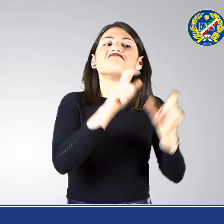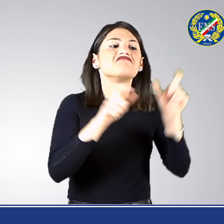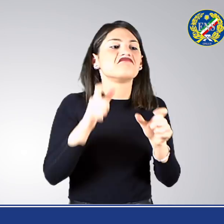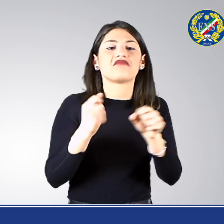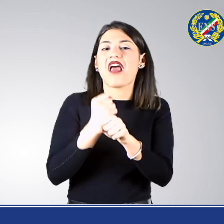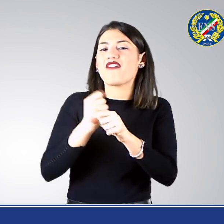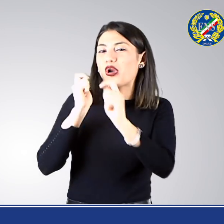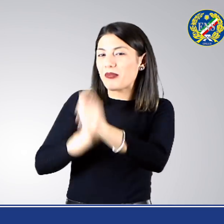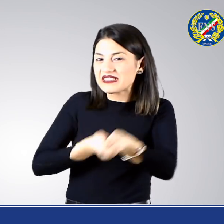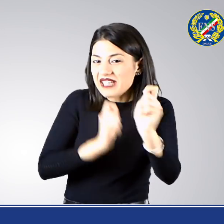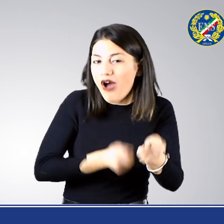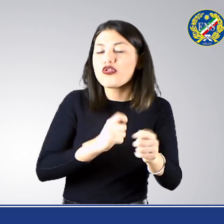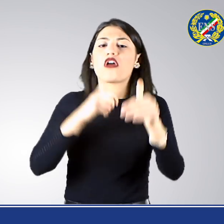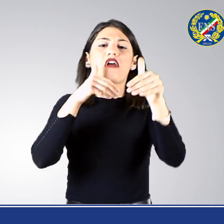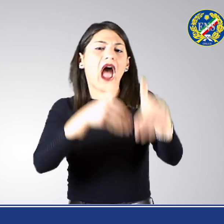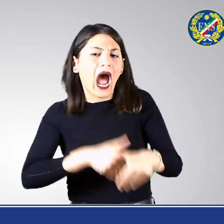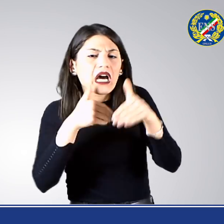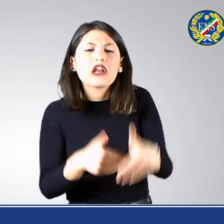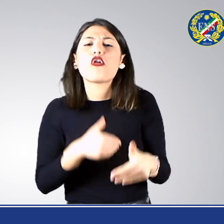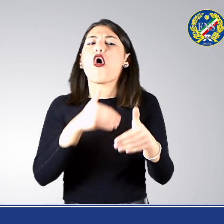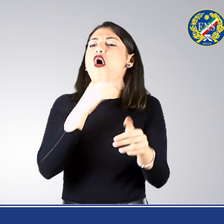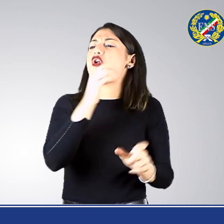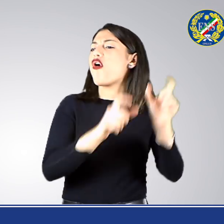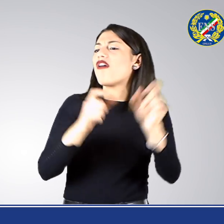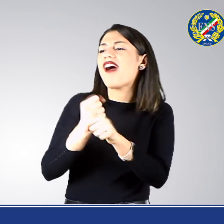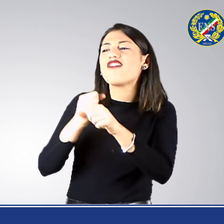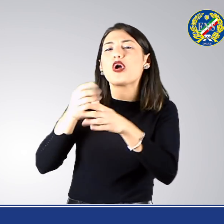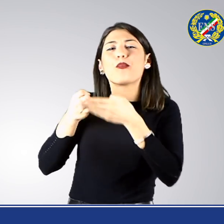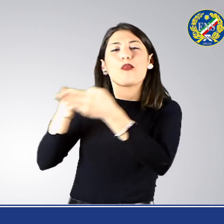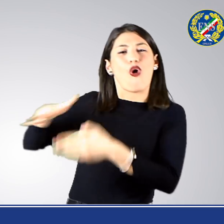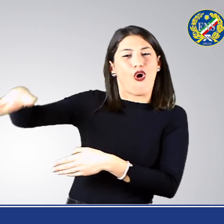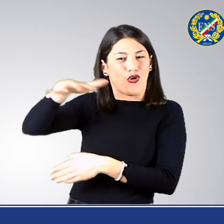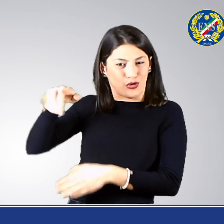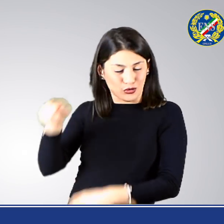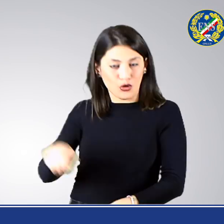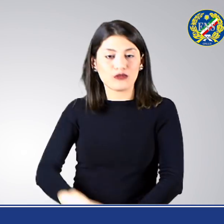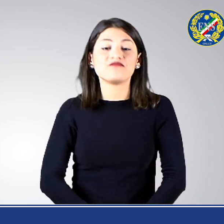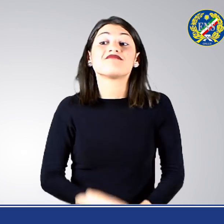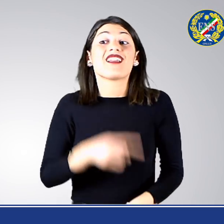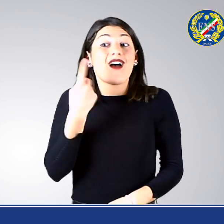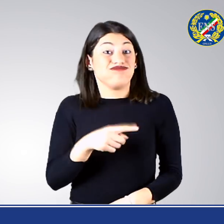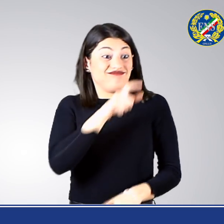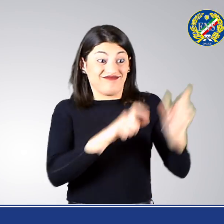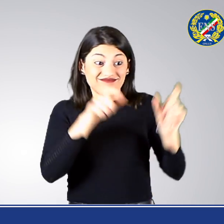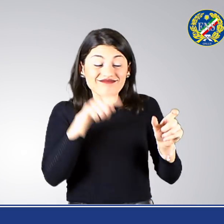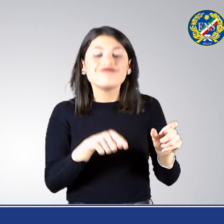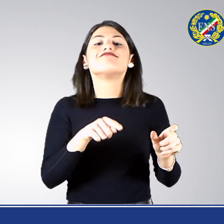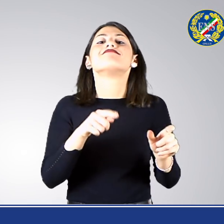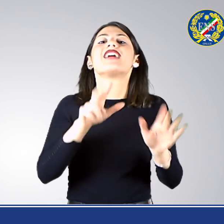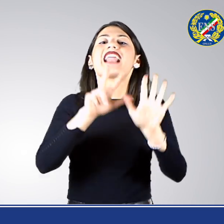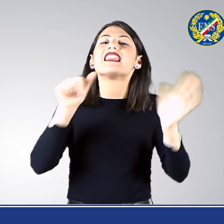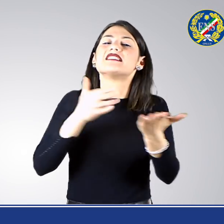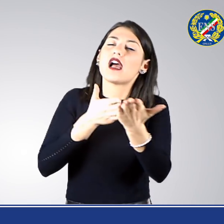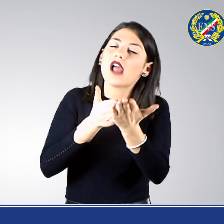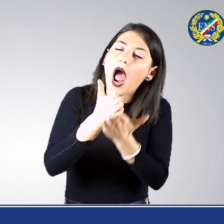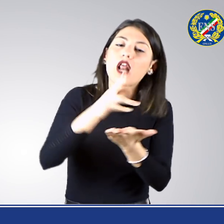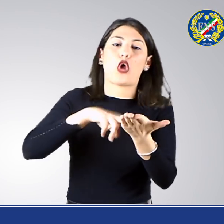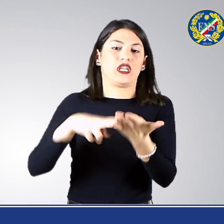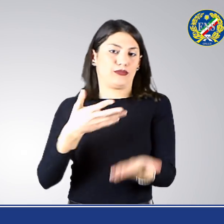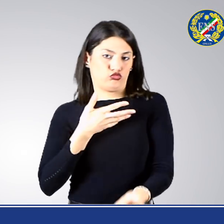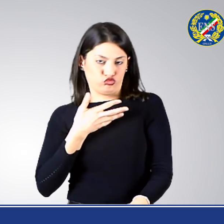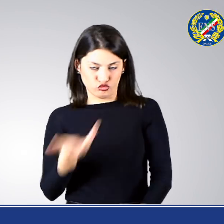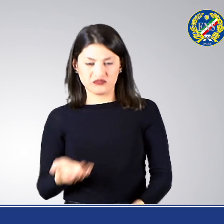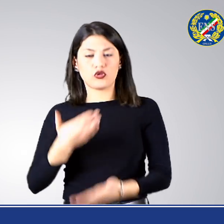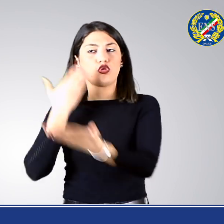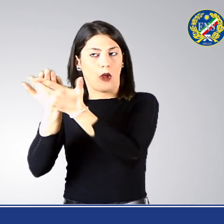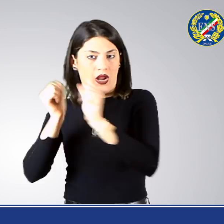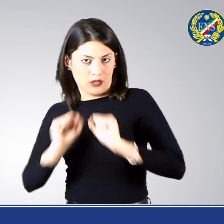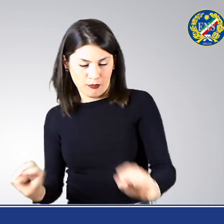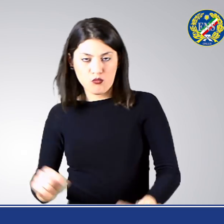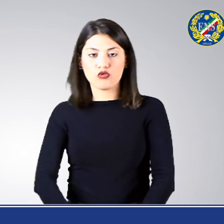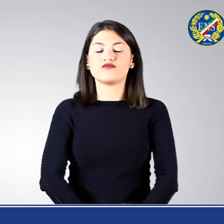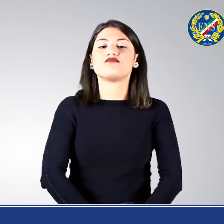(siderurgici, marittimi, pescatori, agricoli) che portano a 15 le tipologie di lavoro ammesse, con 36 anni di contributi.